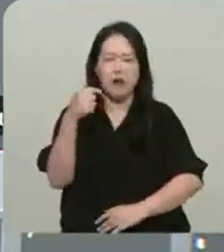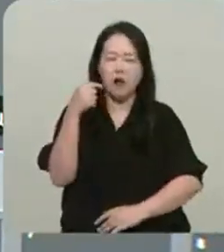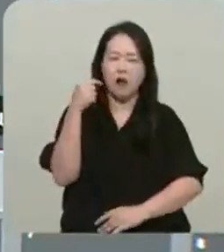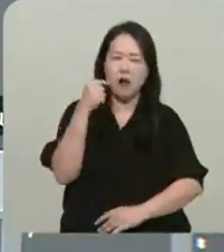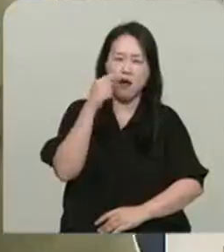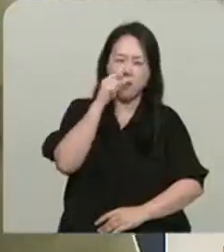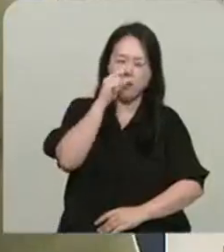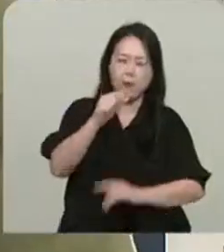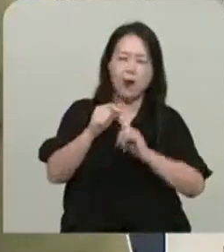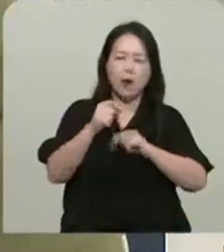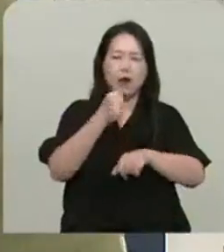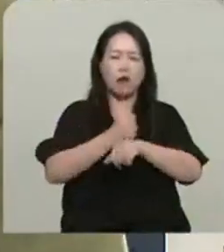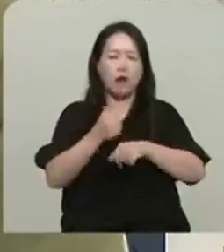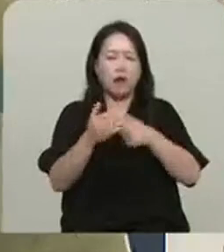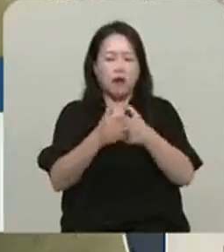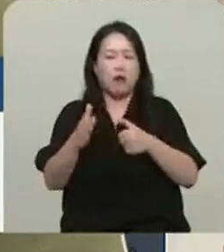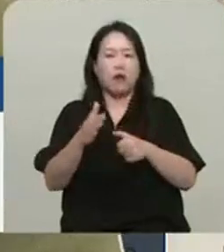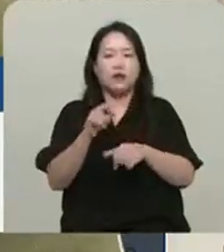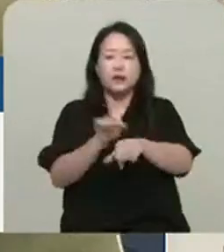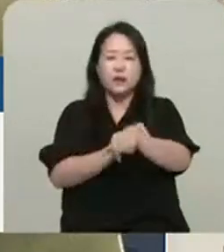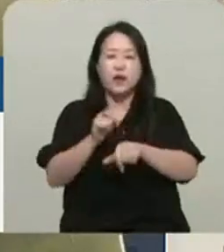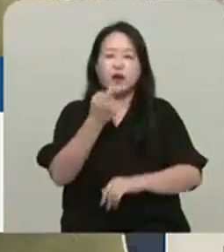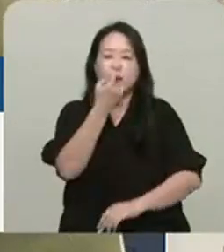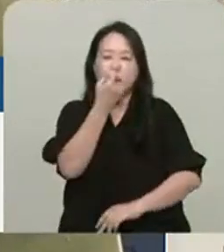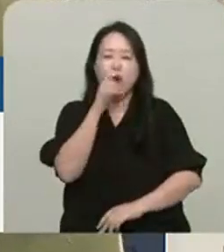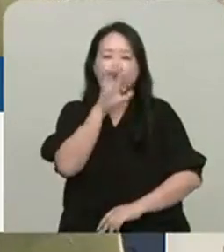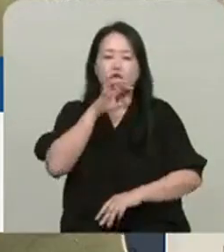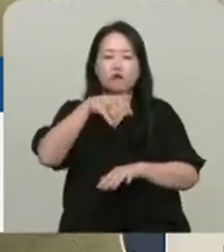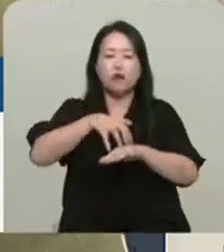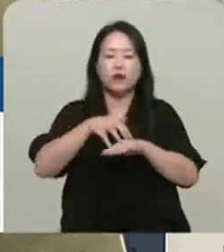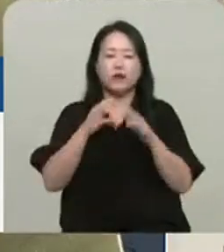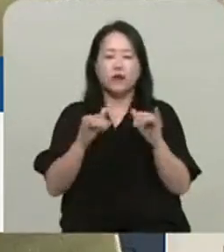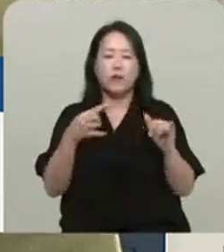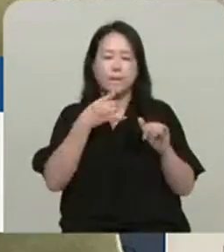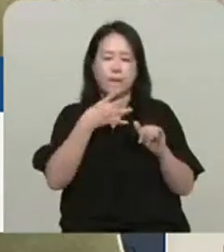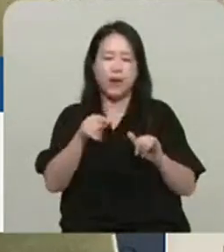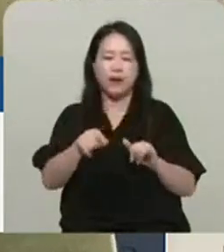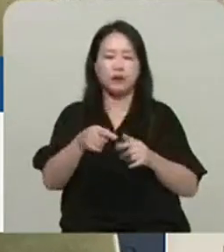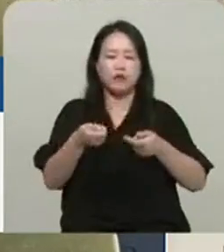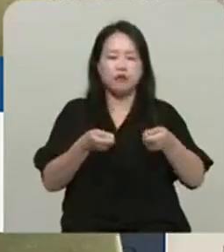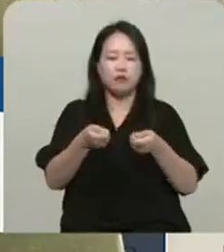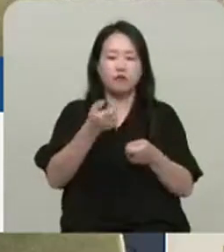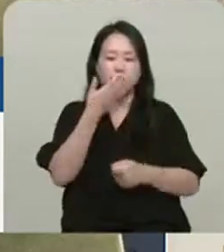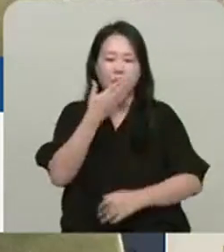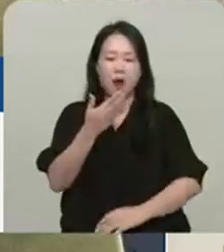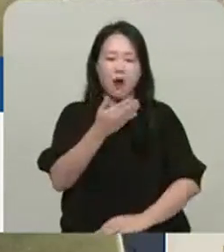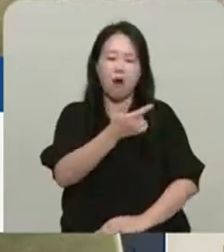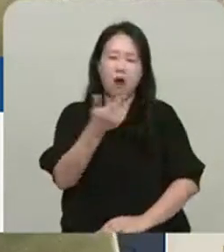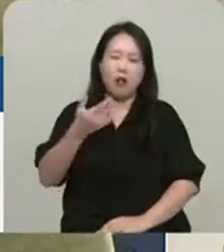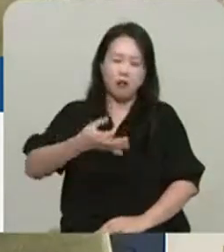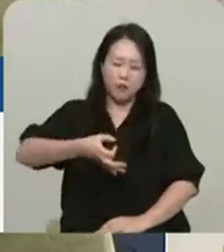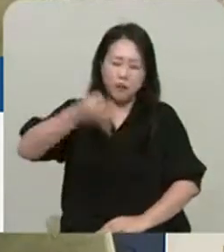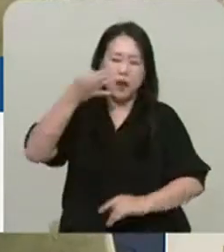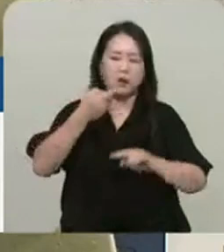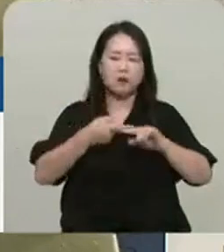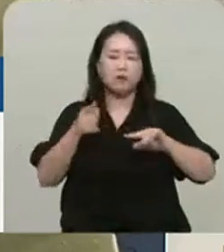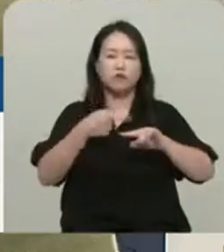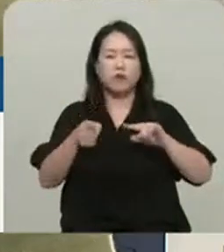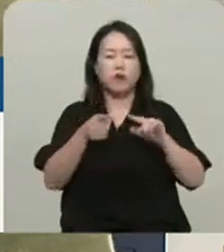박찬웅/전북테크노파크 주임 연구원 : 매우 고가의 분석 장비로 이차전지 산업에서 소재의 표면정보을 확인할 수 있는 주요한 장비로 활용되고